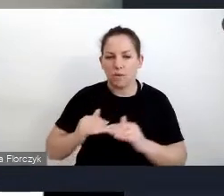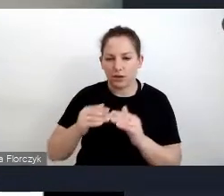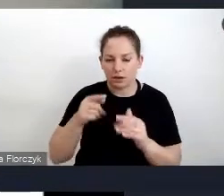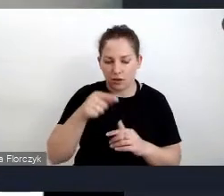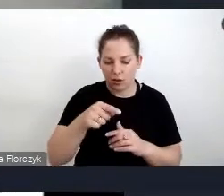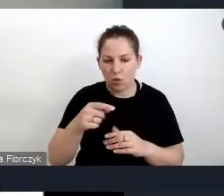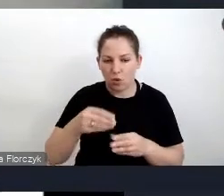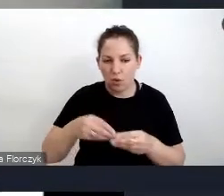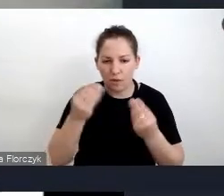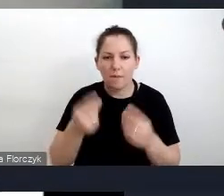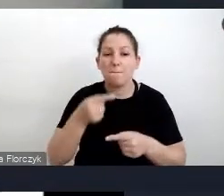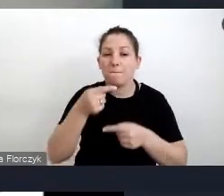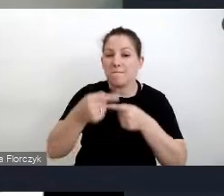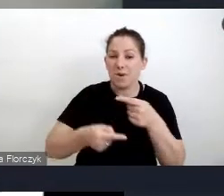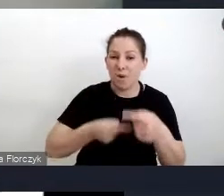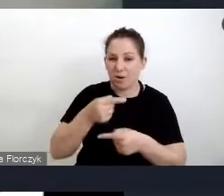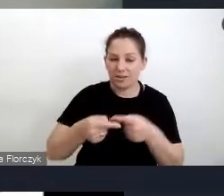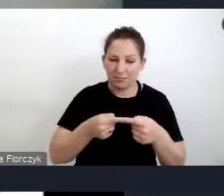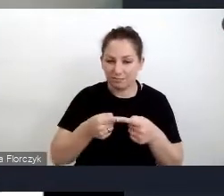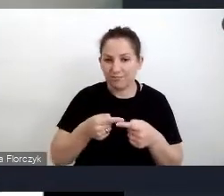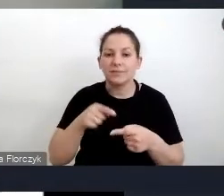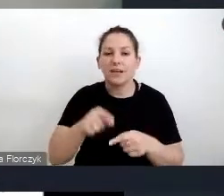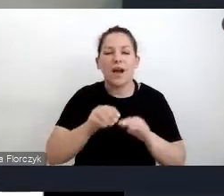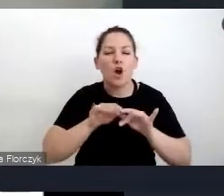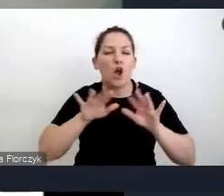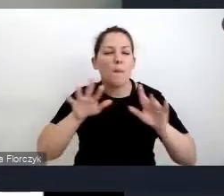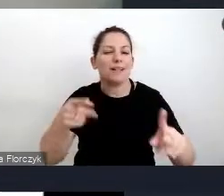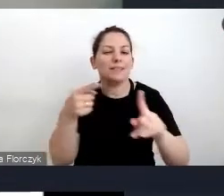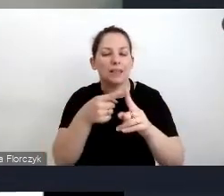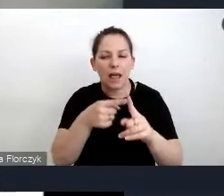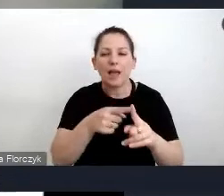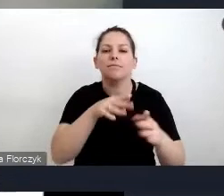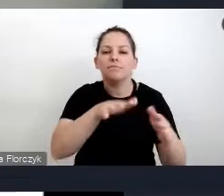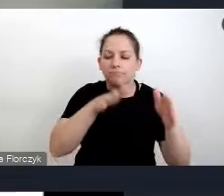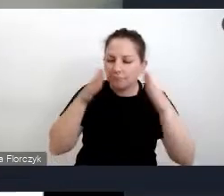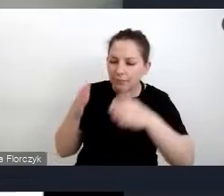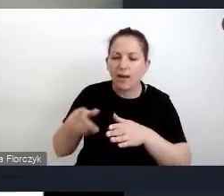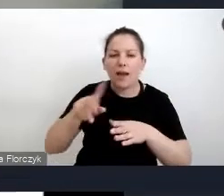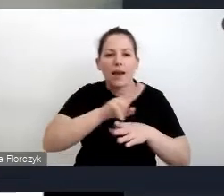dzięki któremu globalne cele przekładamy na lokalny kontakt każdego z miast partnerskich.